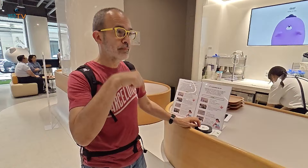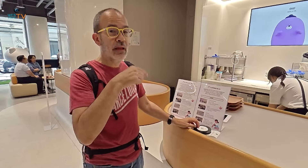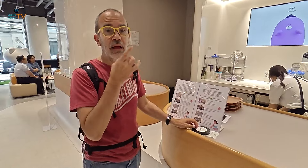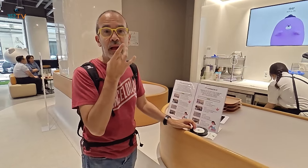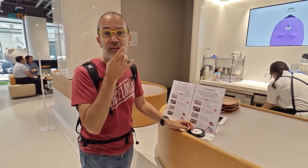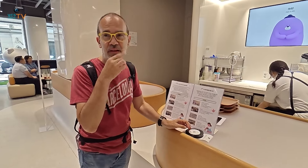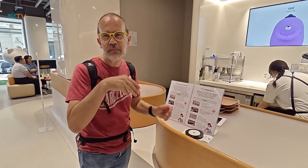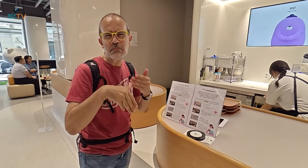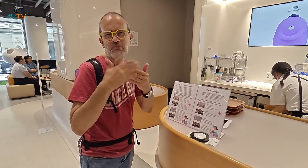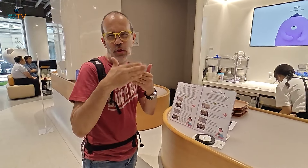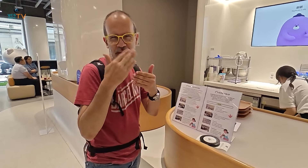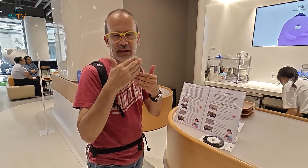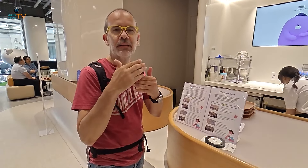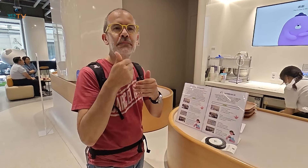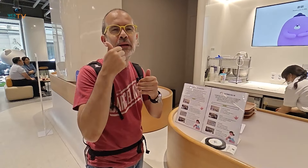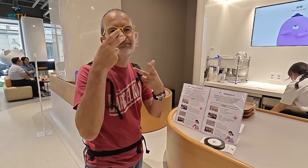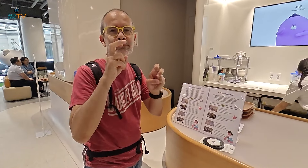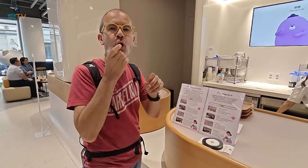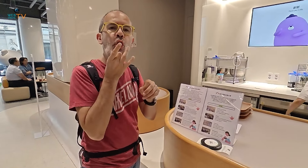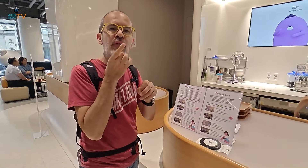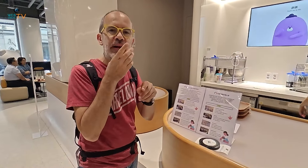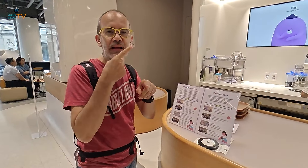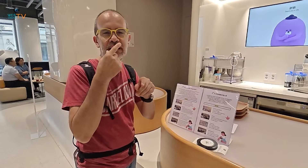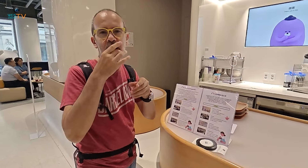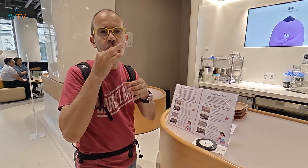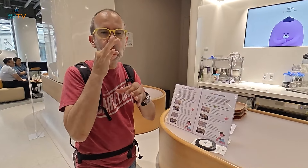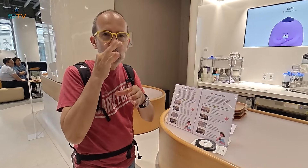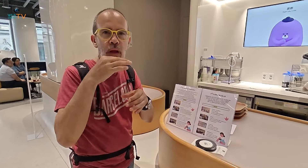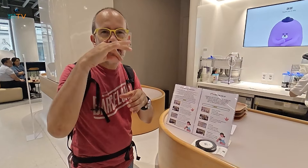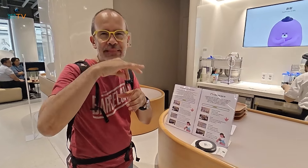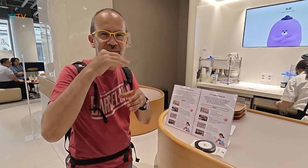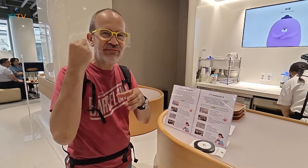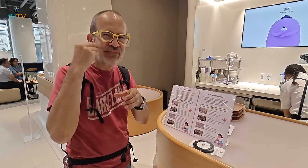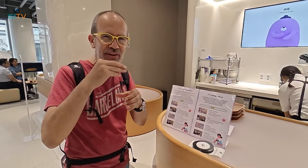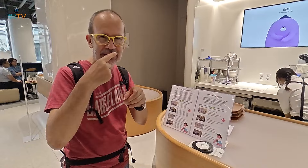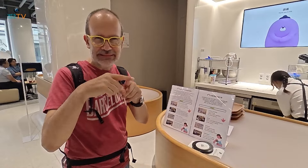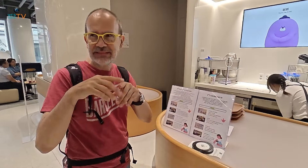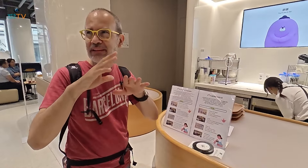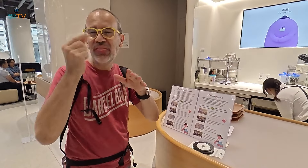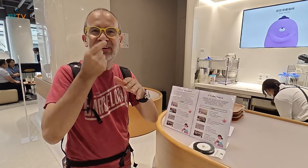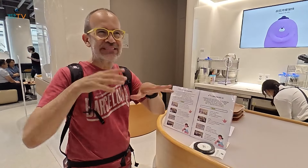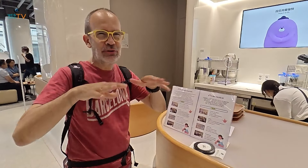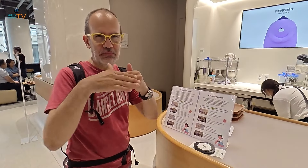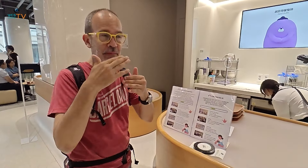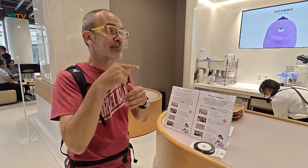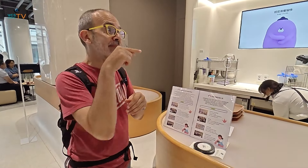Estoy aquí en una cafetería muy moderna donde sirven todo tipo de bebidas